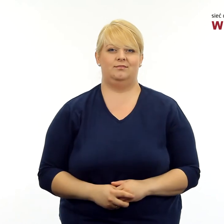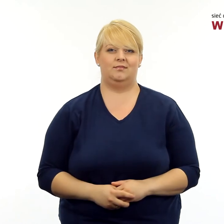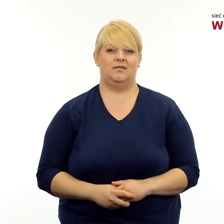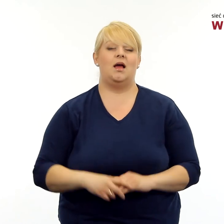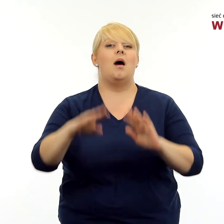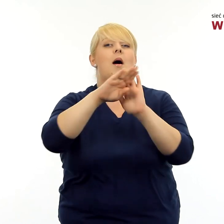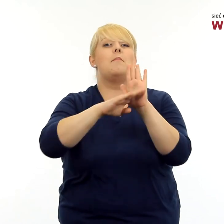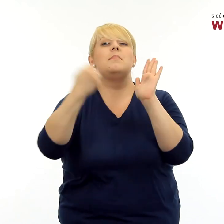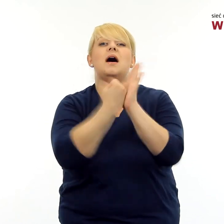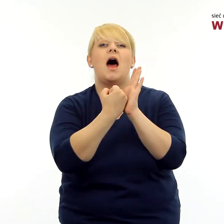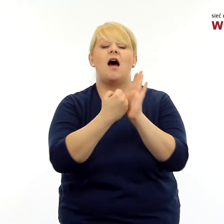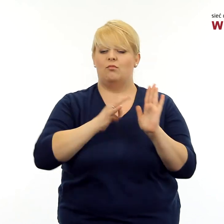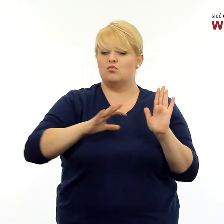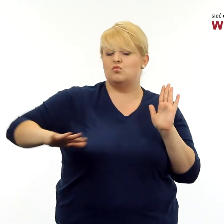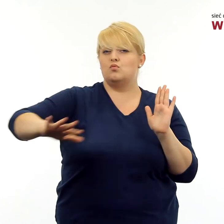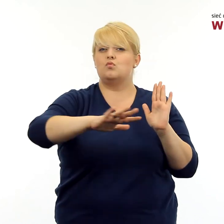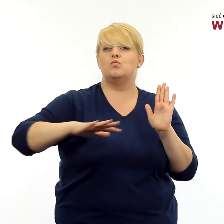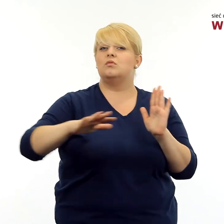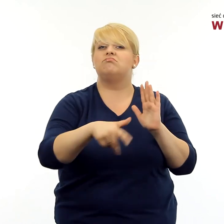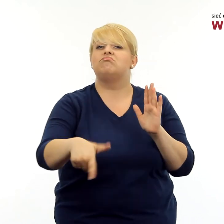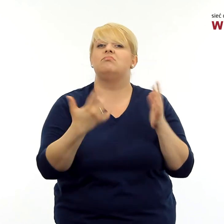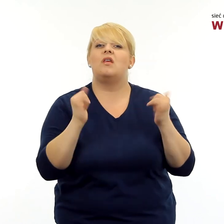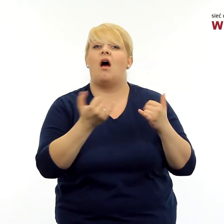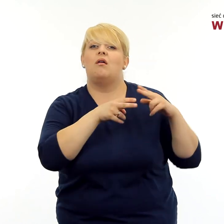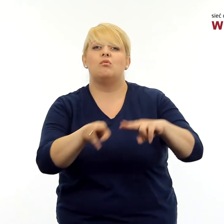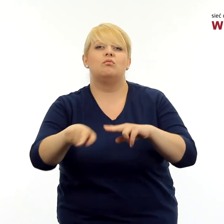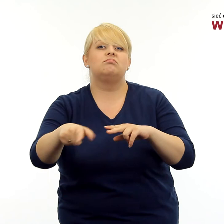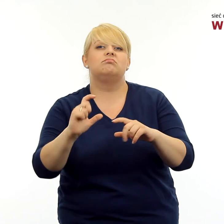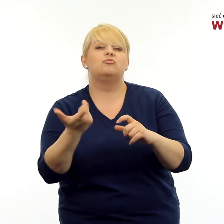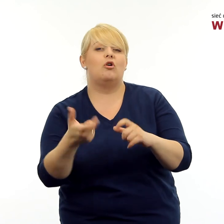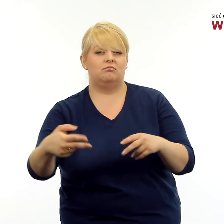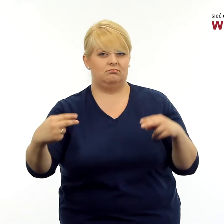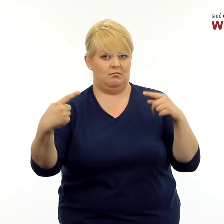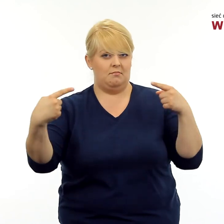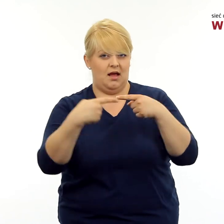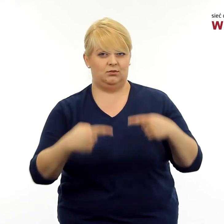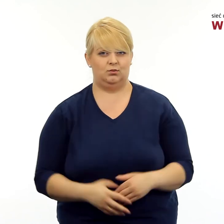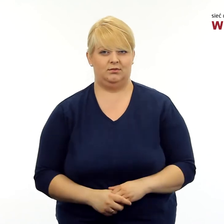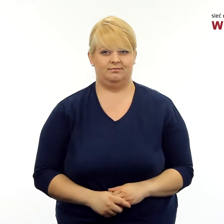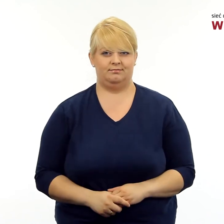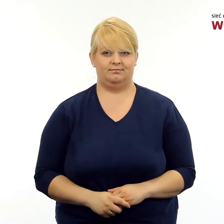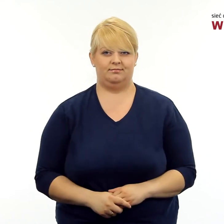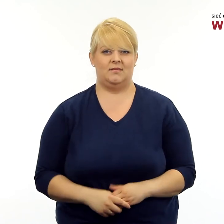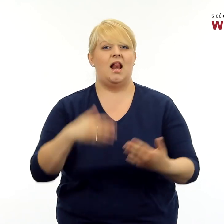które reguluje ich obszar działania.